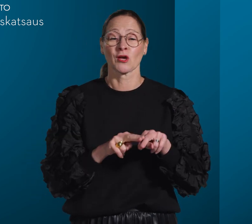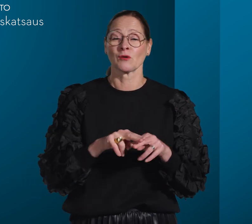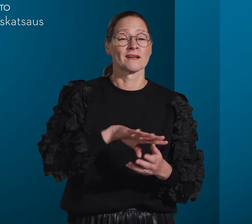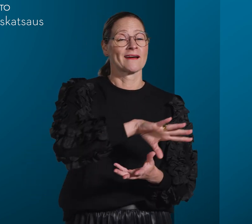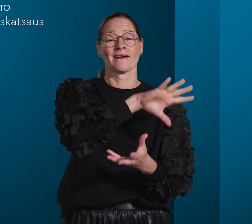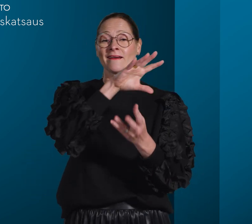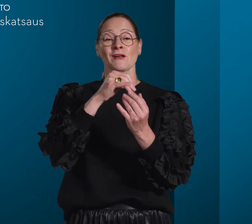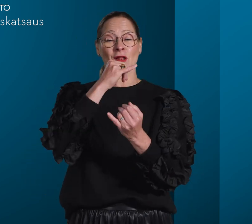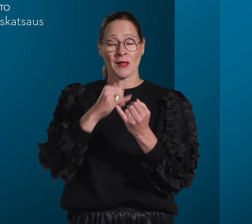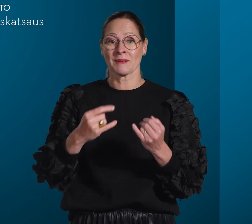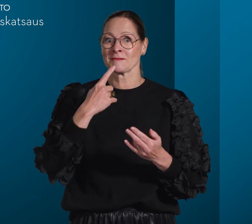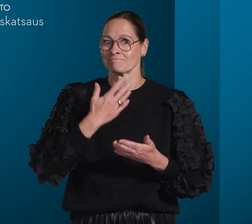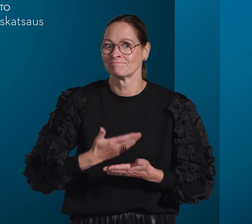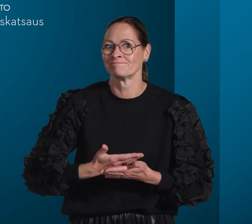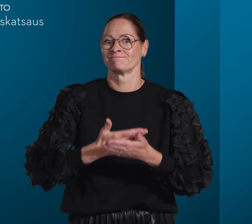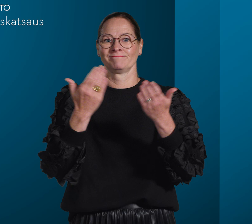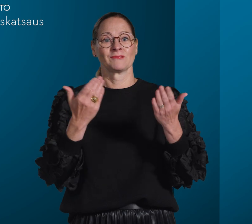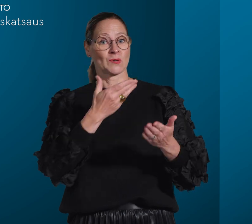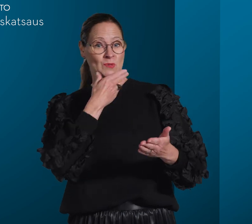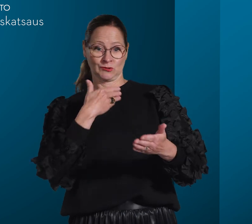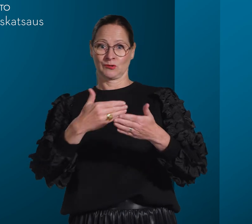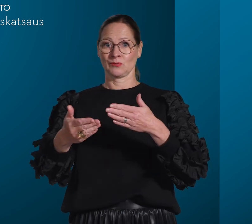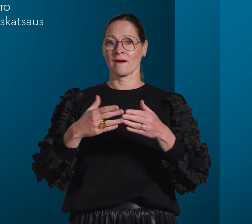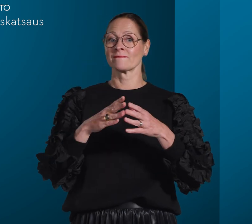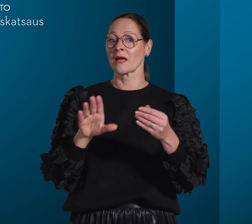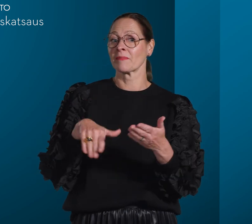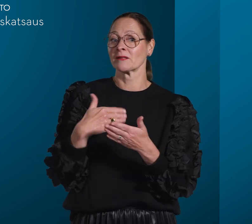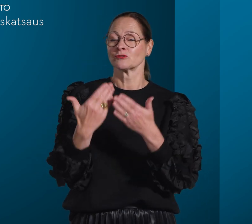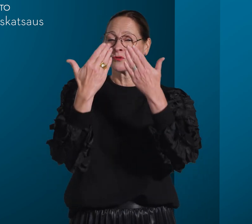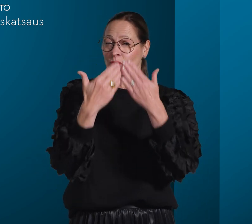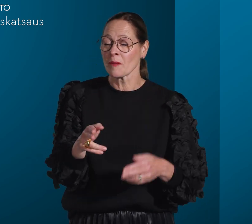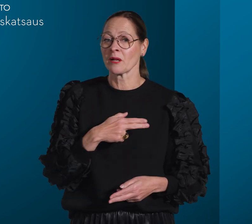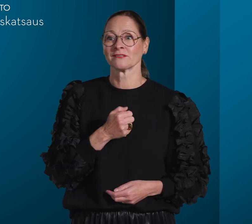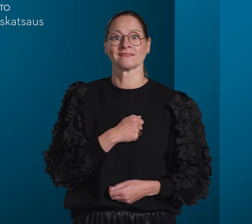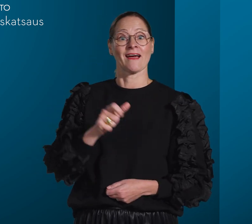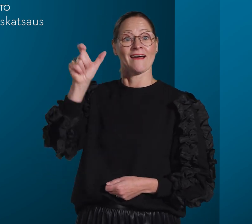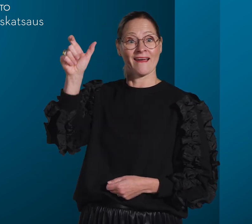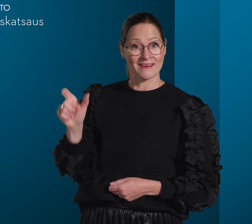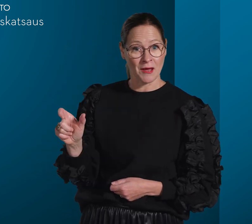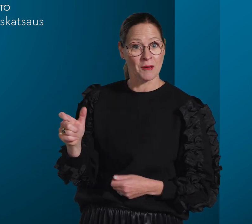Kokouksen lopuksi paljastettiin nuorisotyön vapaaehtoisen kunnianpalkinnon saaja.